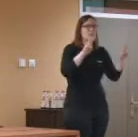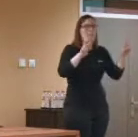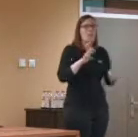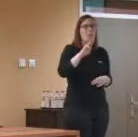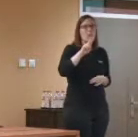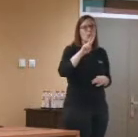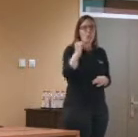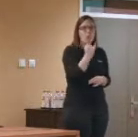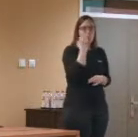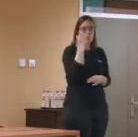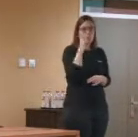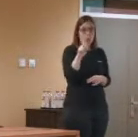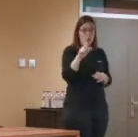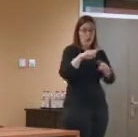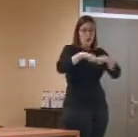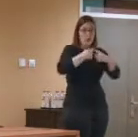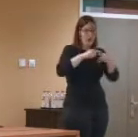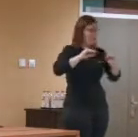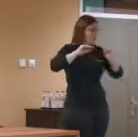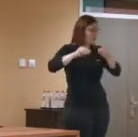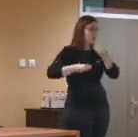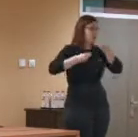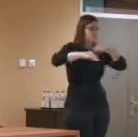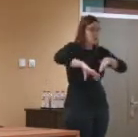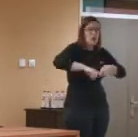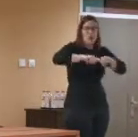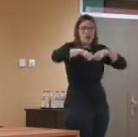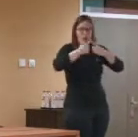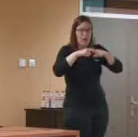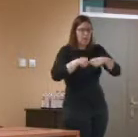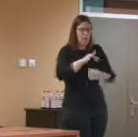hecho, etc. También en otras comunidades autónomas. Pero en Valencia, con todo lo que nos ha